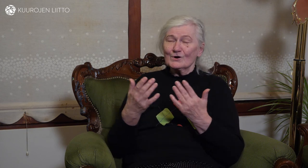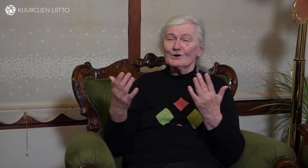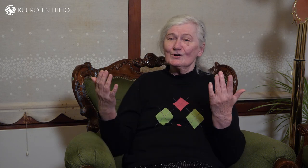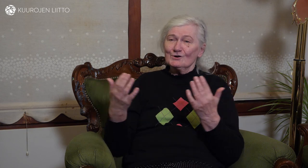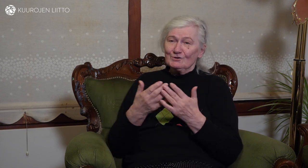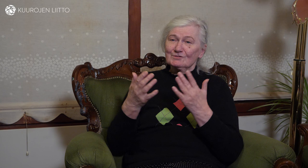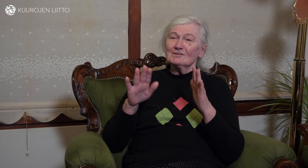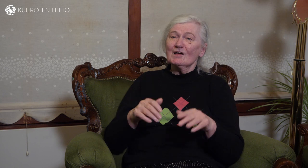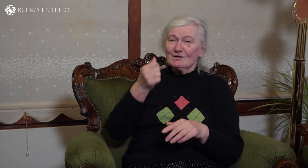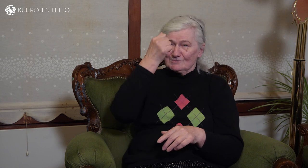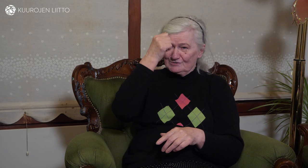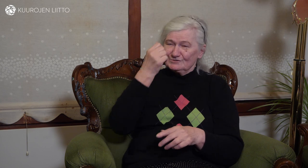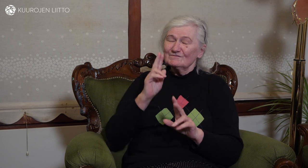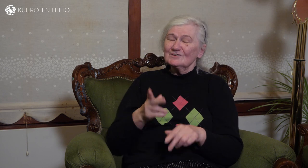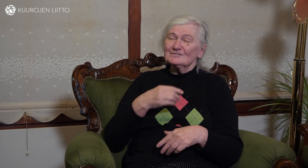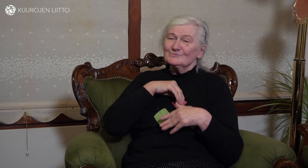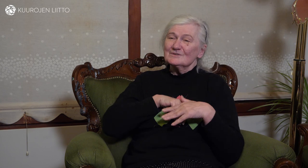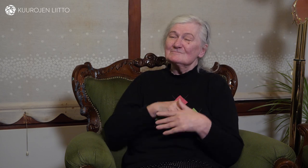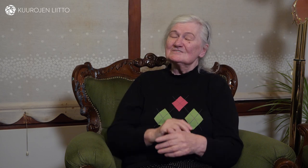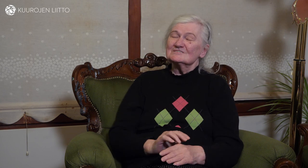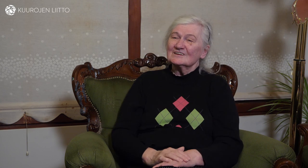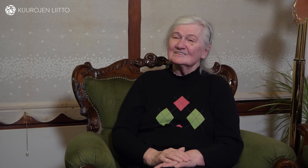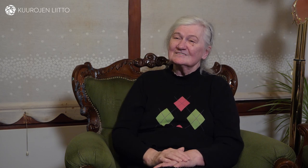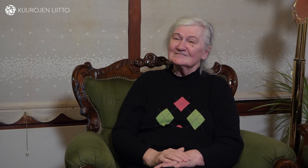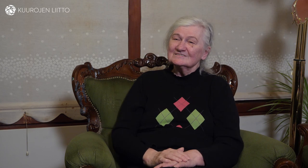Minulla on paljon muistoja, jotka ovat jääneet sydämeeni.